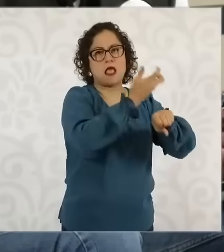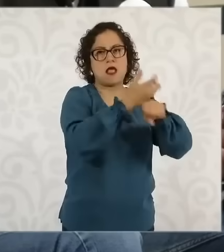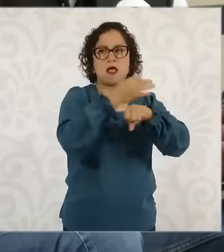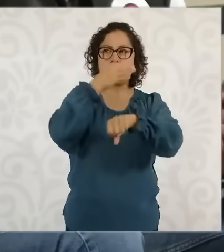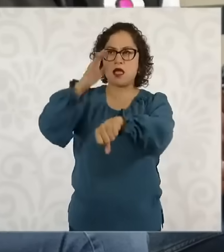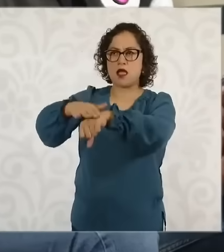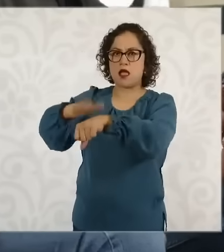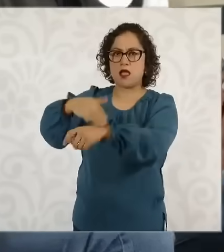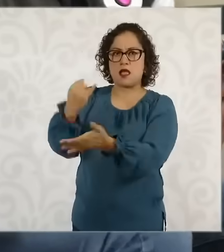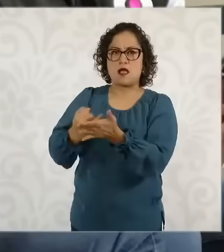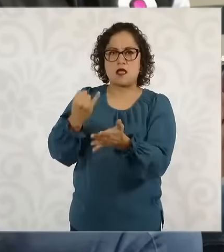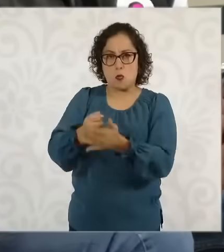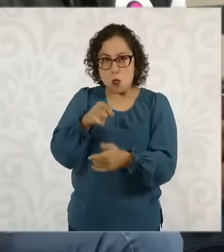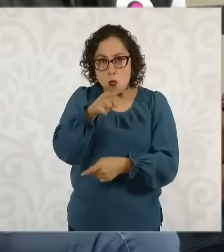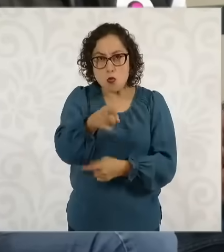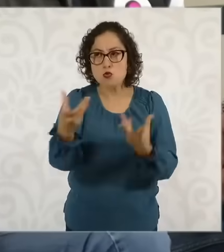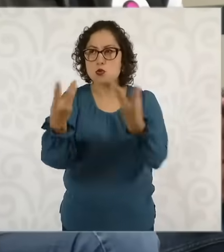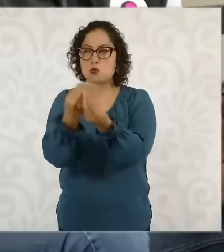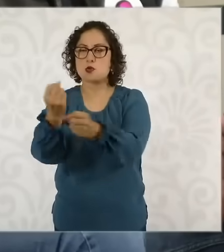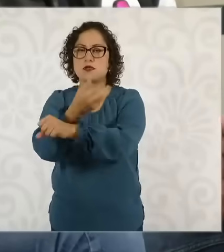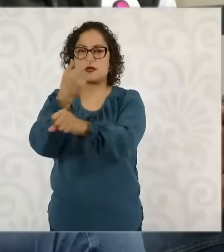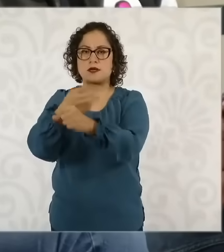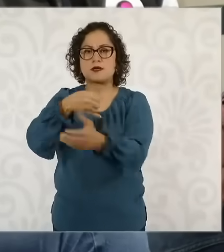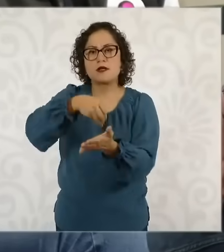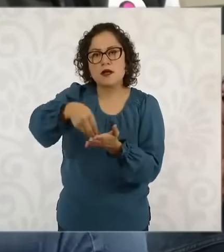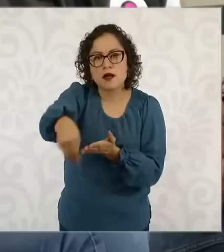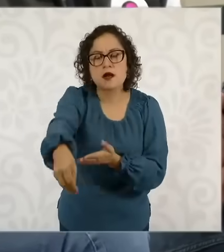eh, tanto usted como el secretario de agricultura advirtieron que también México tenía procesos por